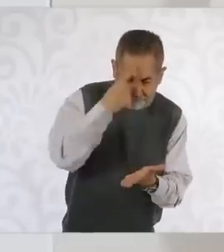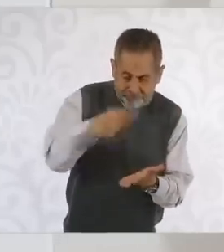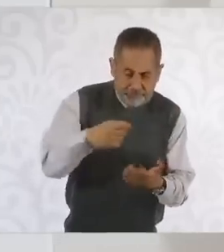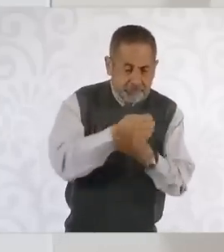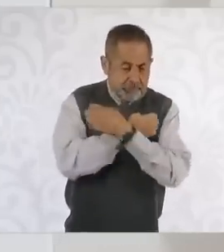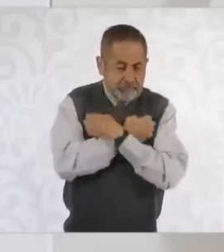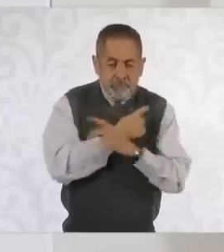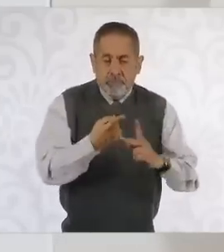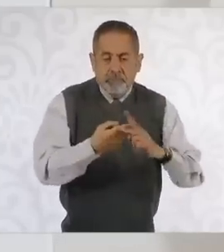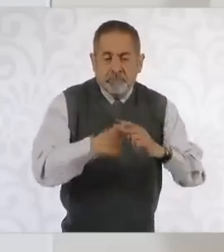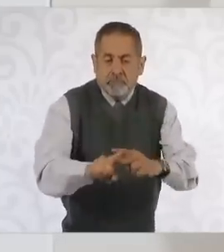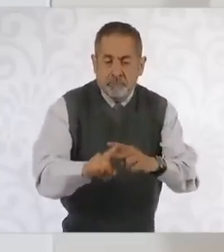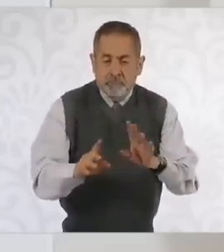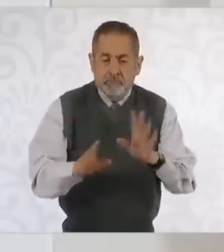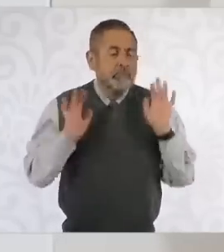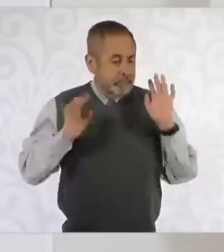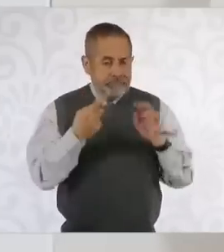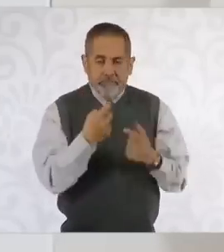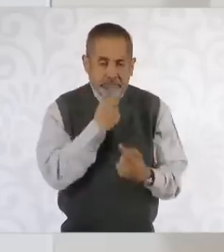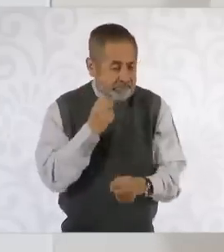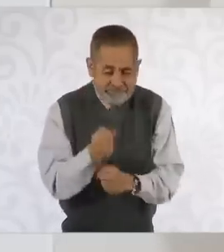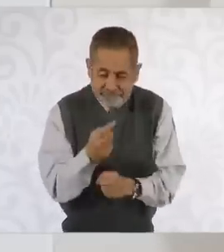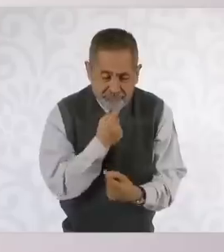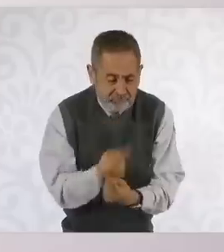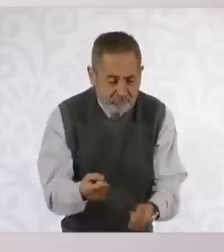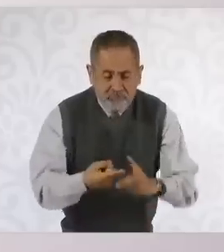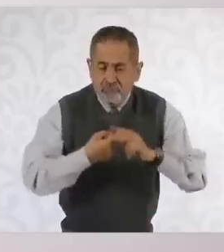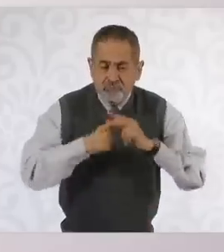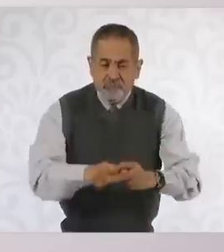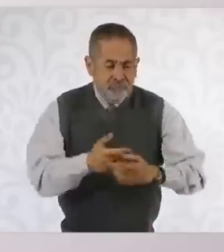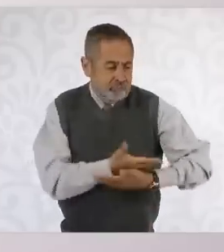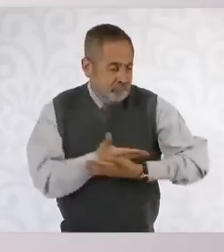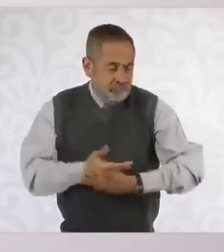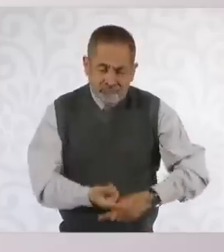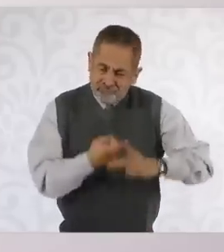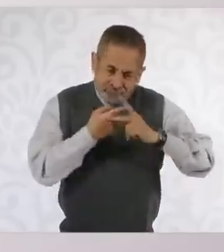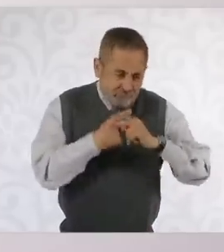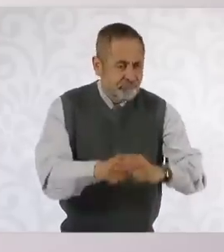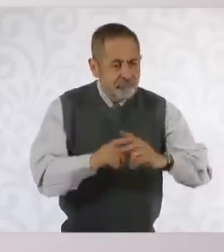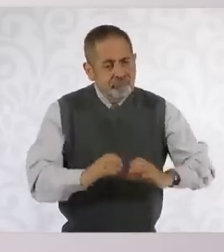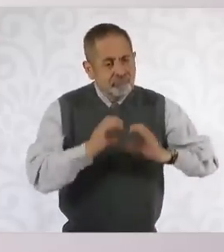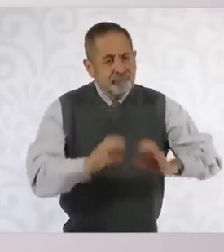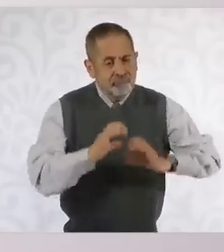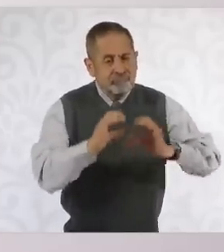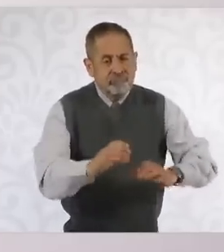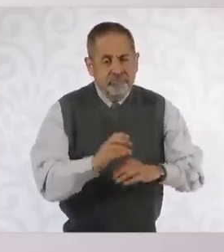empieza desde la primera infancia y además de Cuidado Entonces vamos a ir fortaleciendo